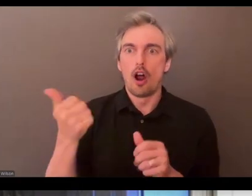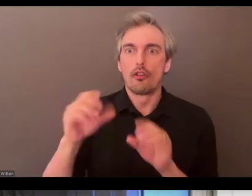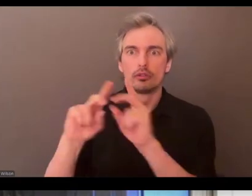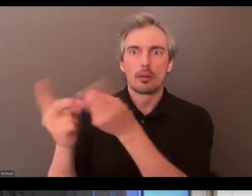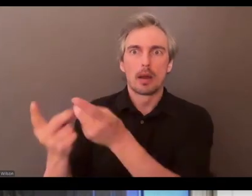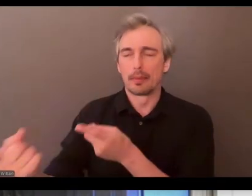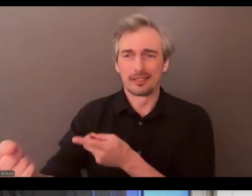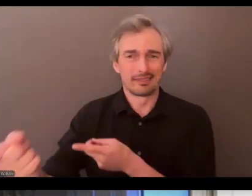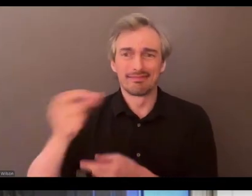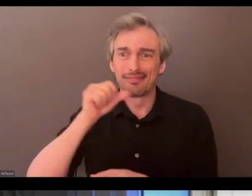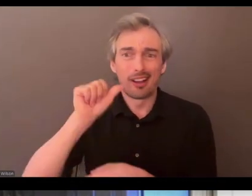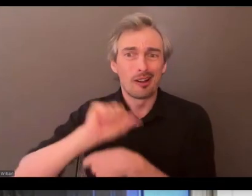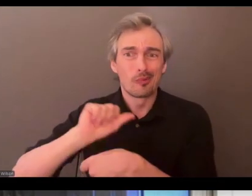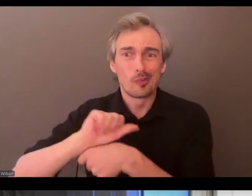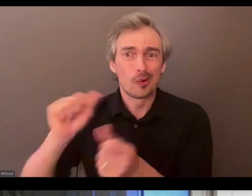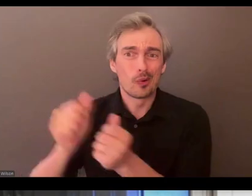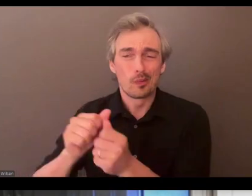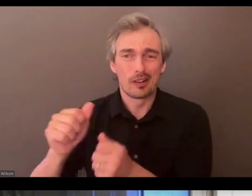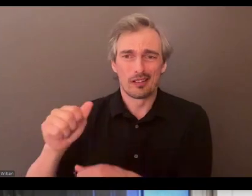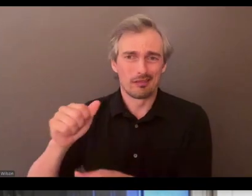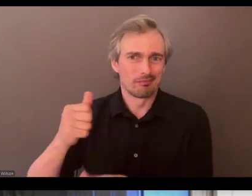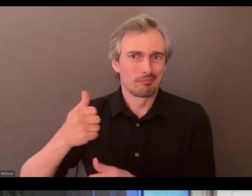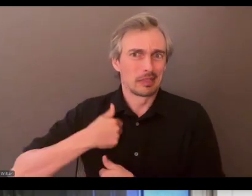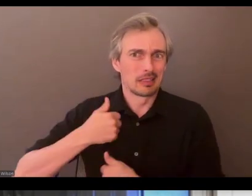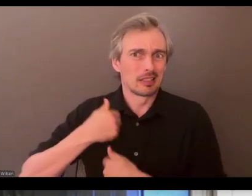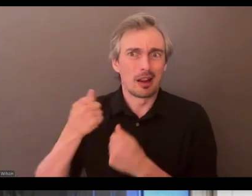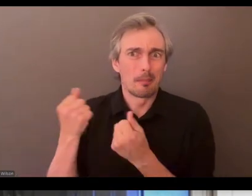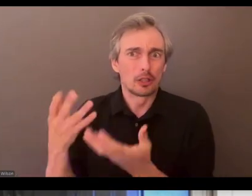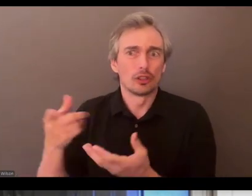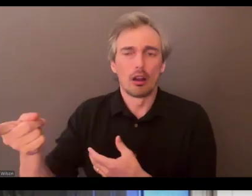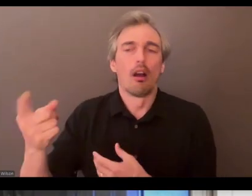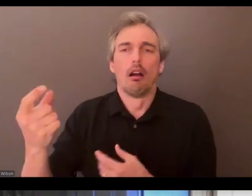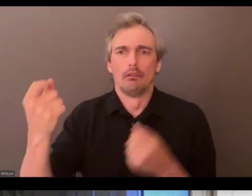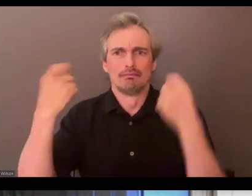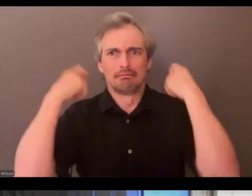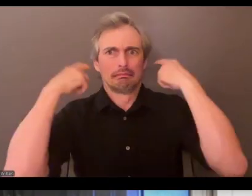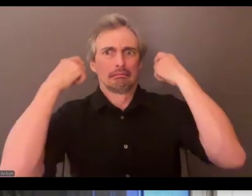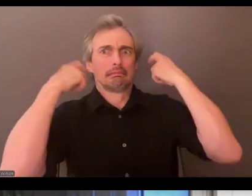ありのままの言葉で表現しましょう。 だからこそ、私は話し始めるときに WCAGを WCAGとは呼びません。